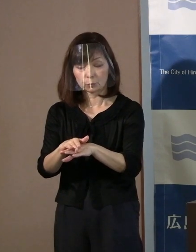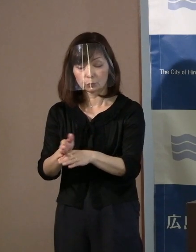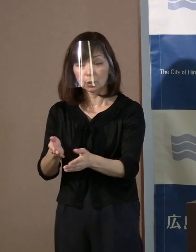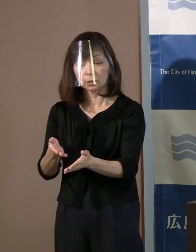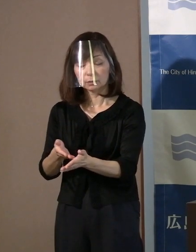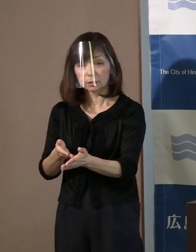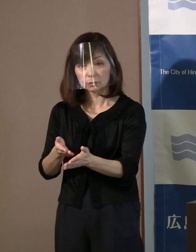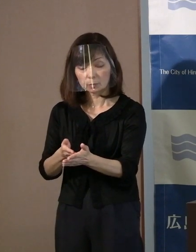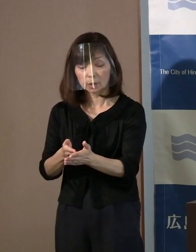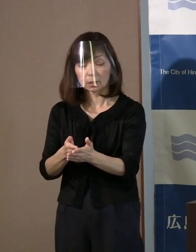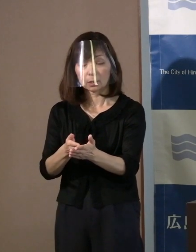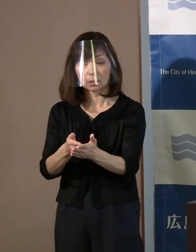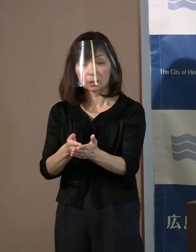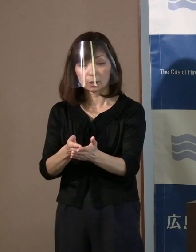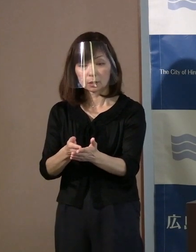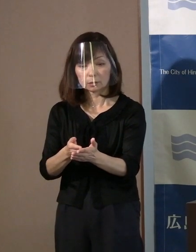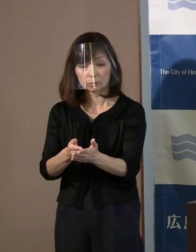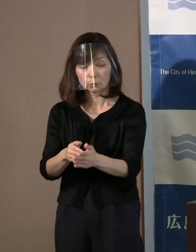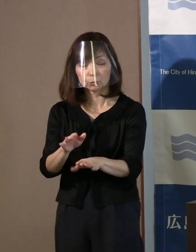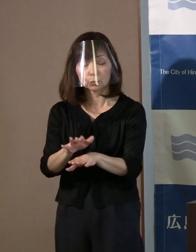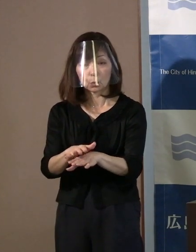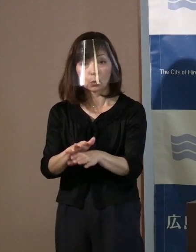そうすることで全体として､